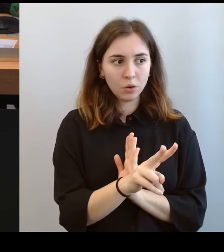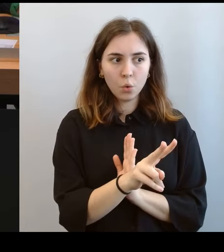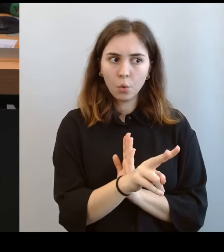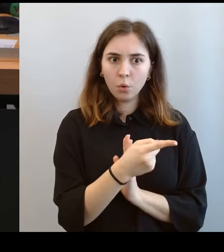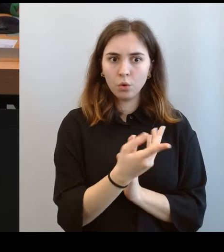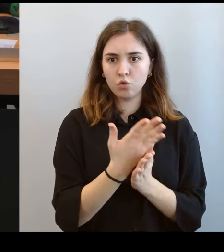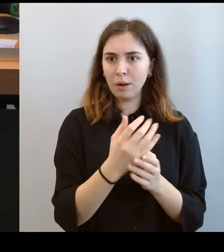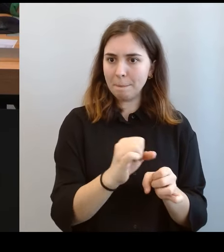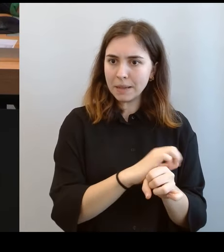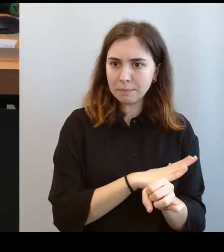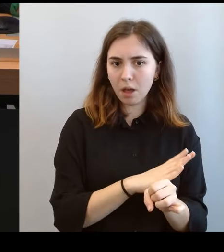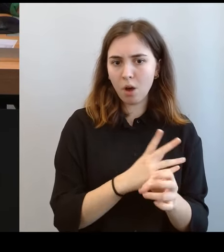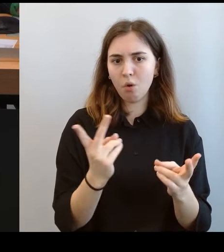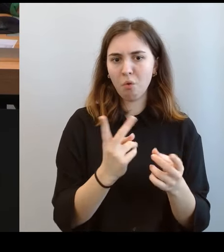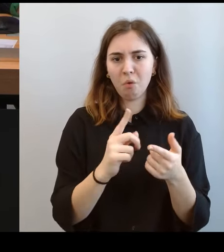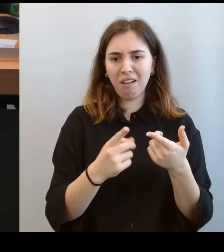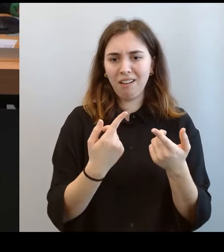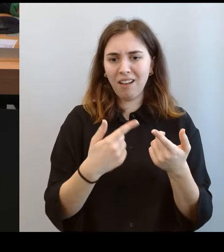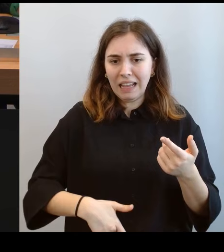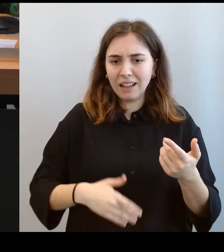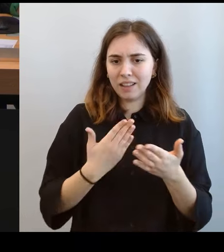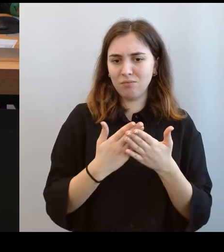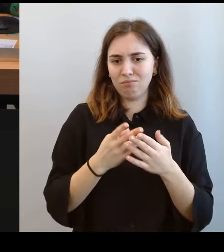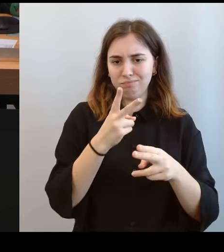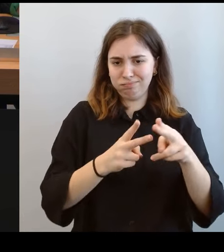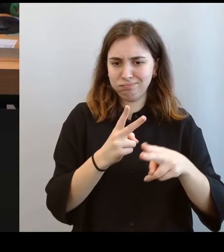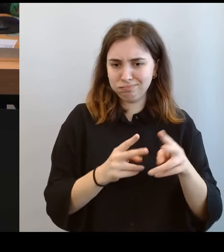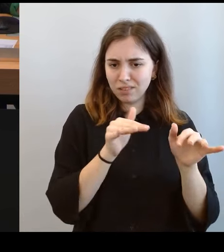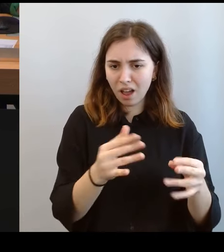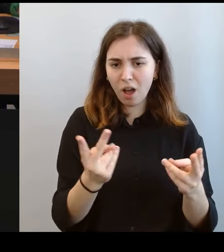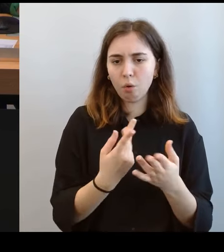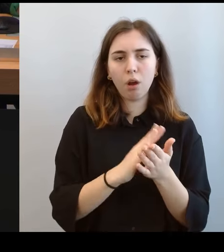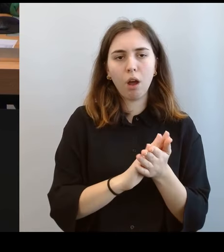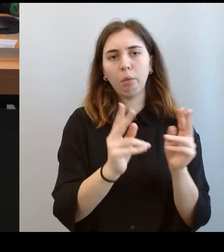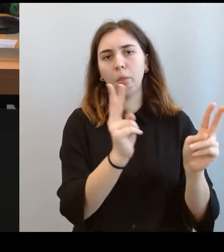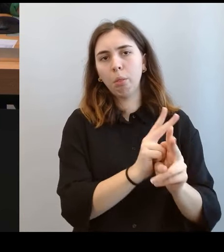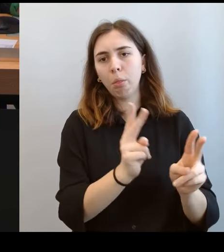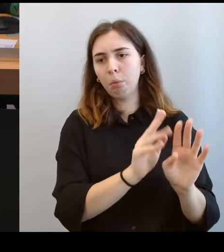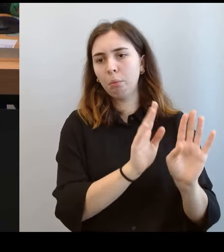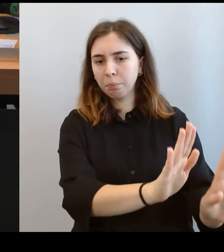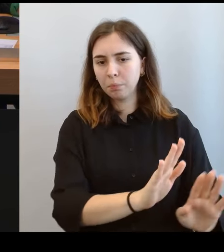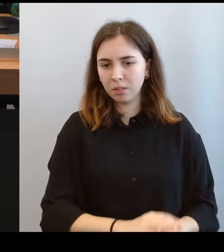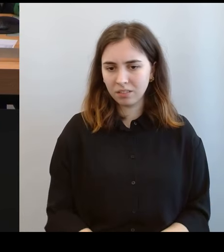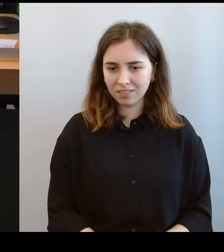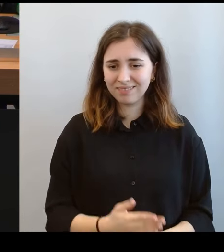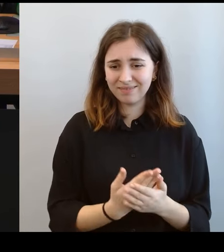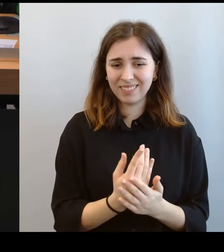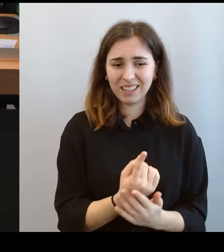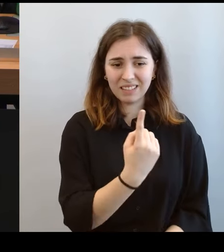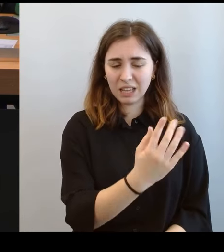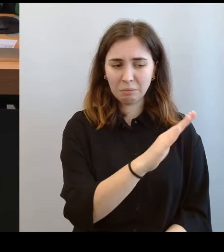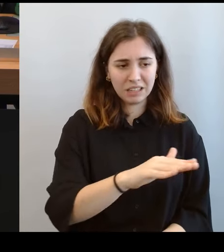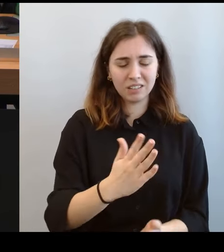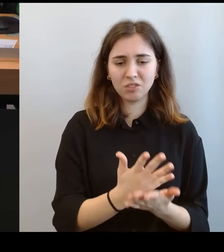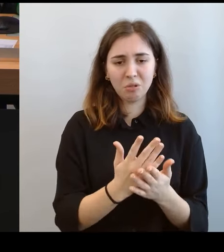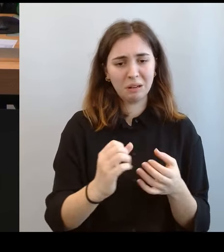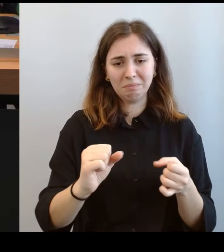Verletzungen oder Vernachlässigungen am eigenen Leib erleben mussten. Es ist deshalb zwingend notwendig zu wissen,